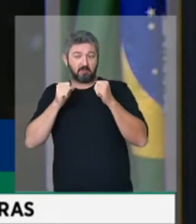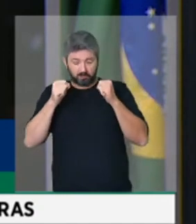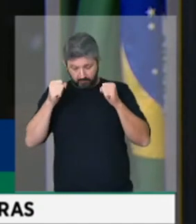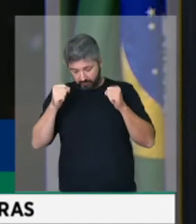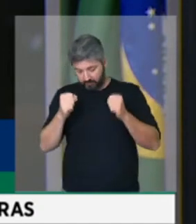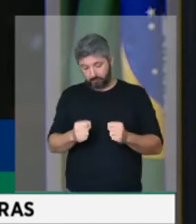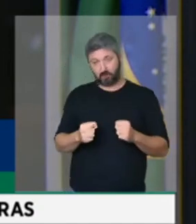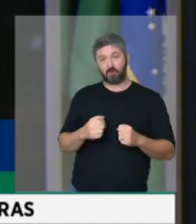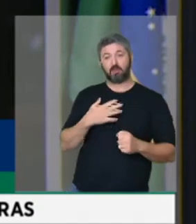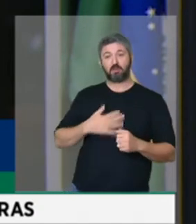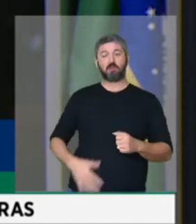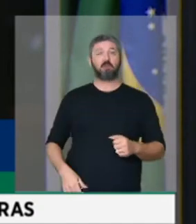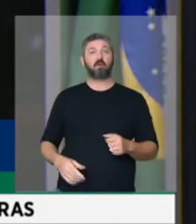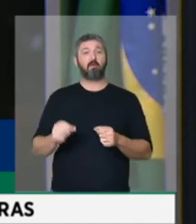ESSAS QUESTÕES NÓS ESTAMOS INCLUINDO AS PCH COMO OPÇÃO